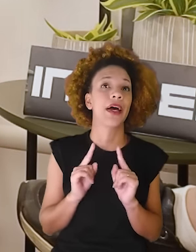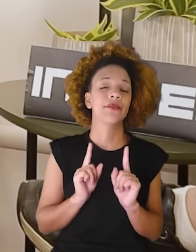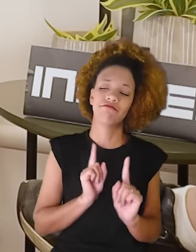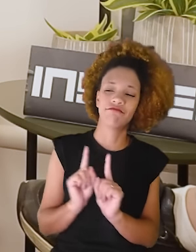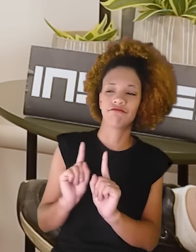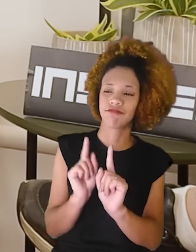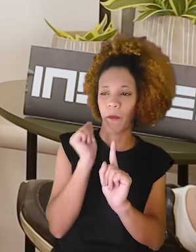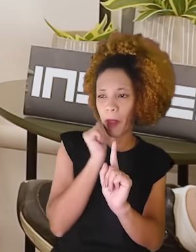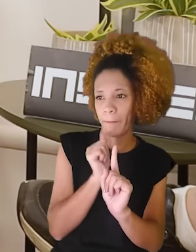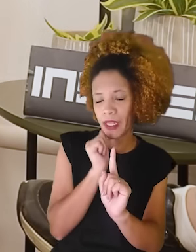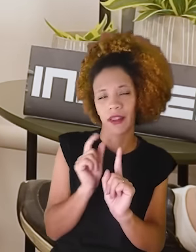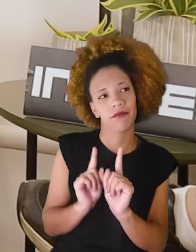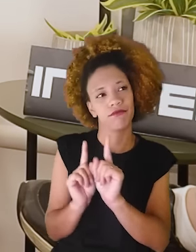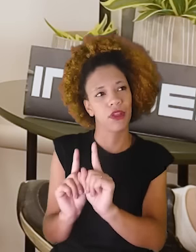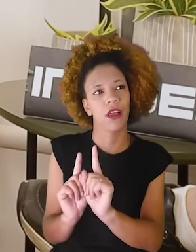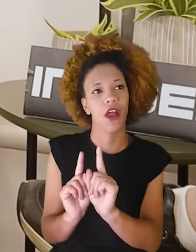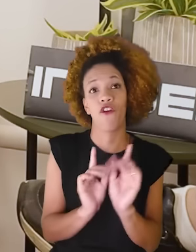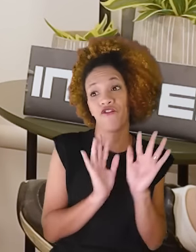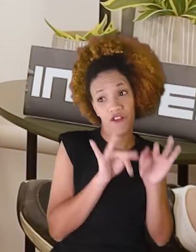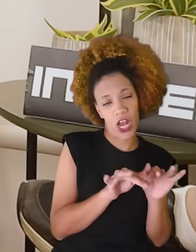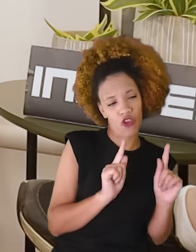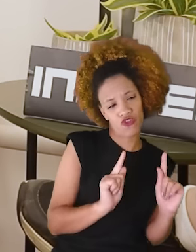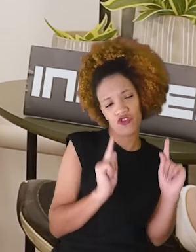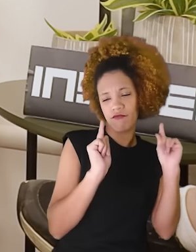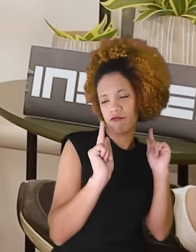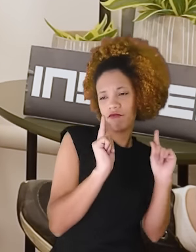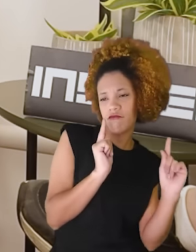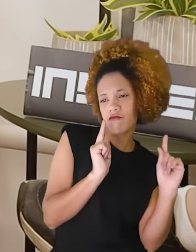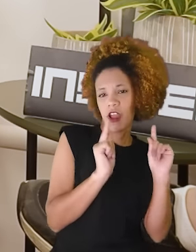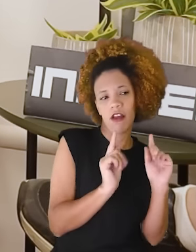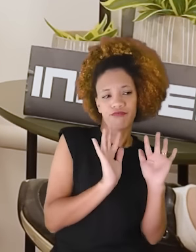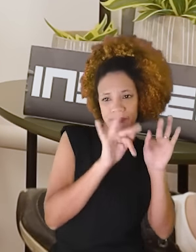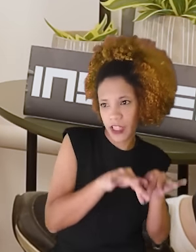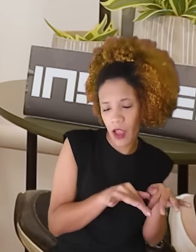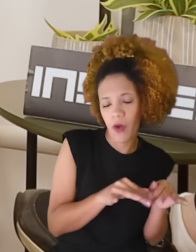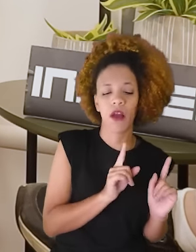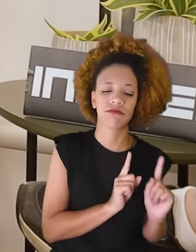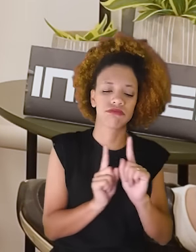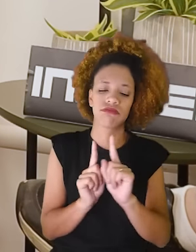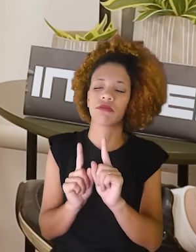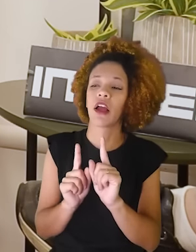que eu levei alguém lá né pós festa a gente né ficou lá e tal aí depois quando ela foi embora